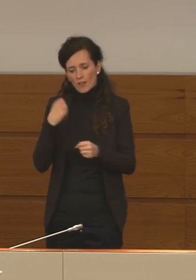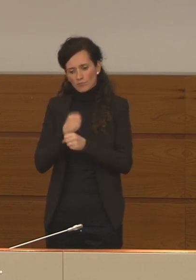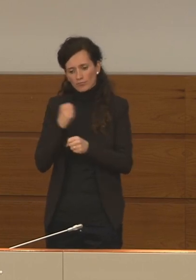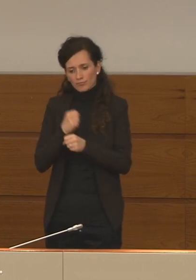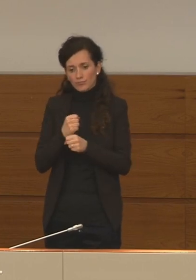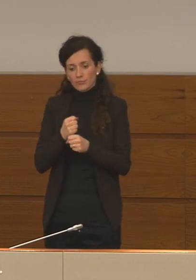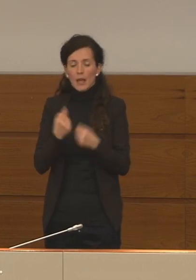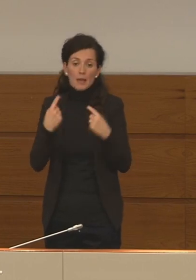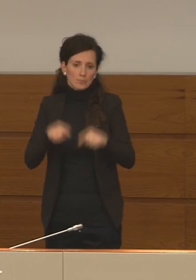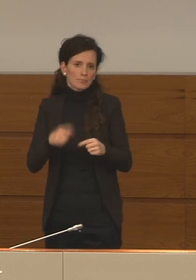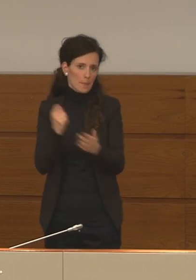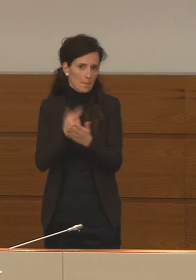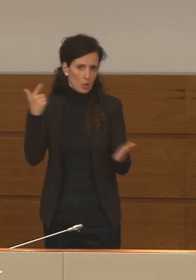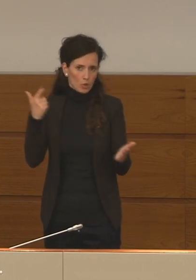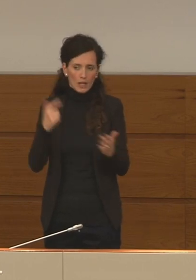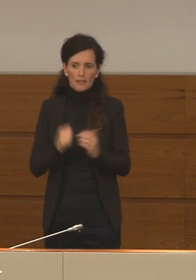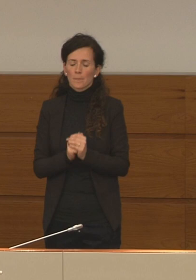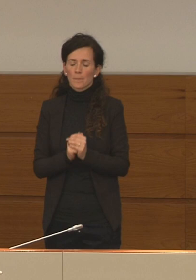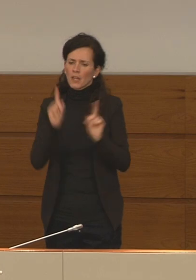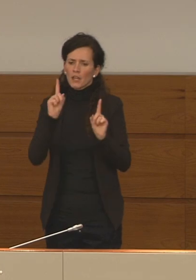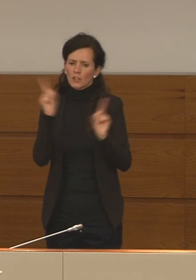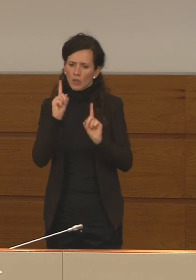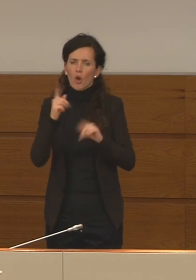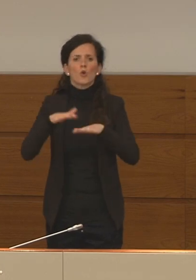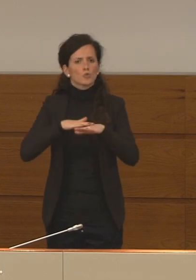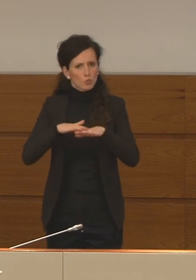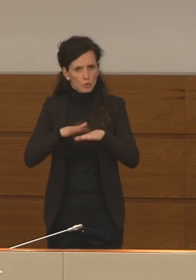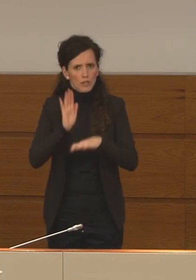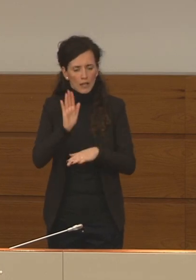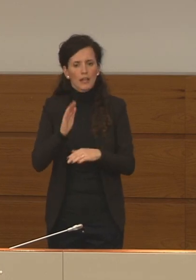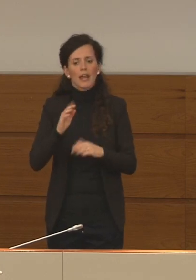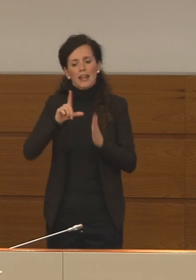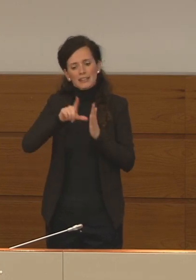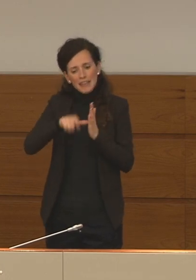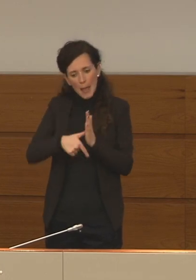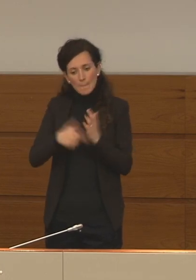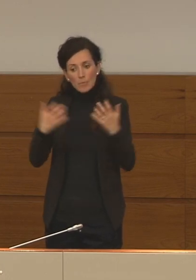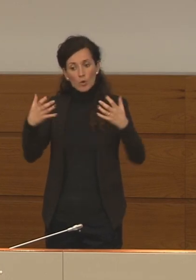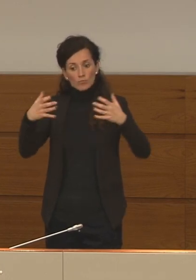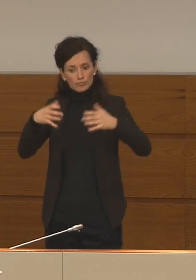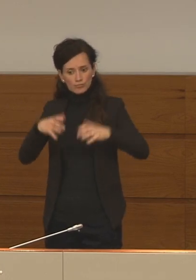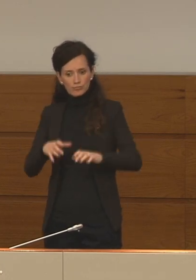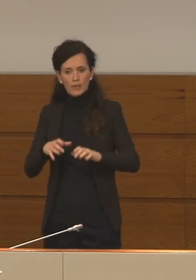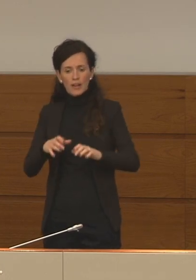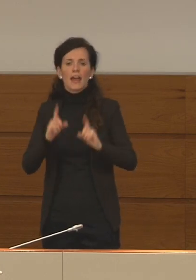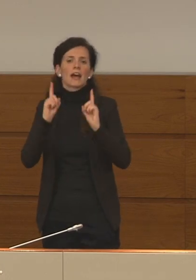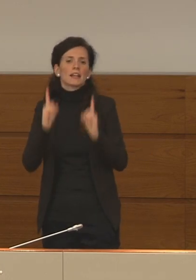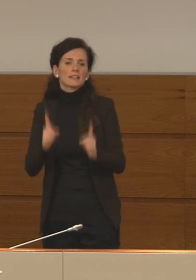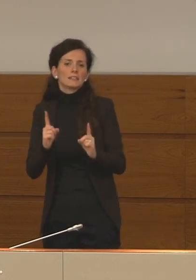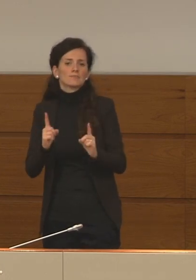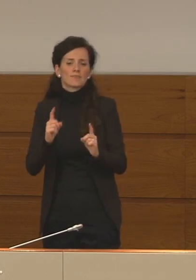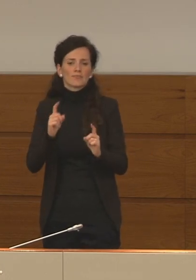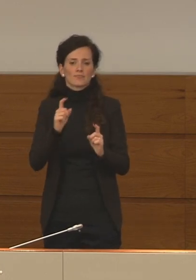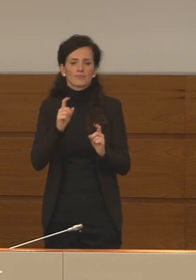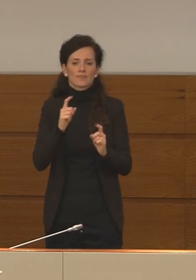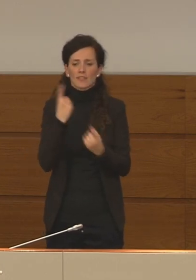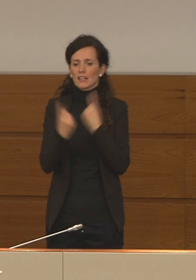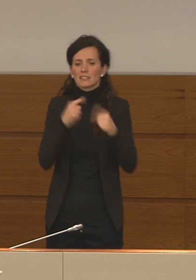No scusate, il tempo di riduzione si adatta un po' alla volta nel sistema paese quindi progressivamente